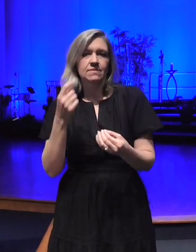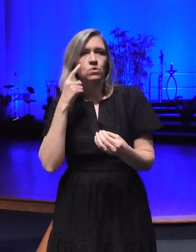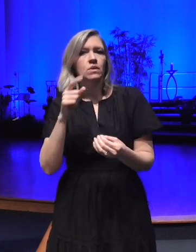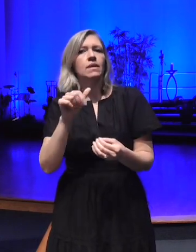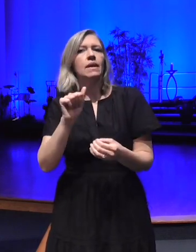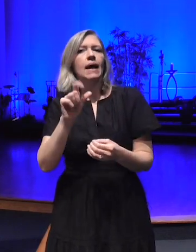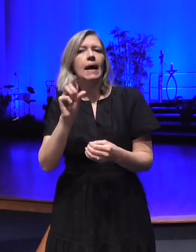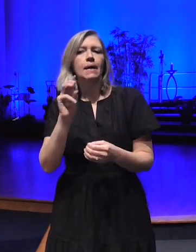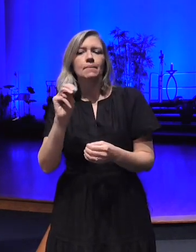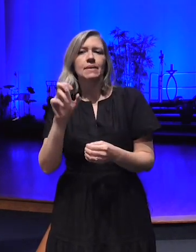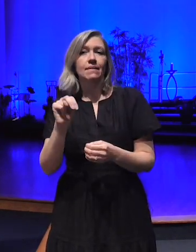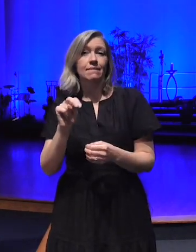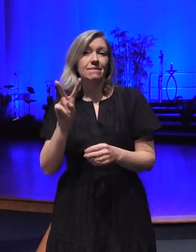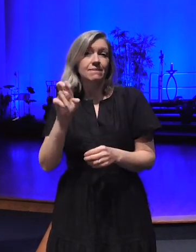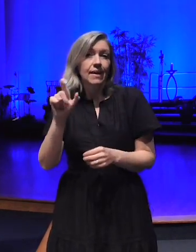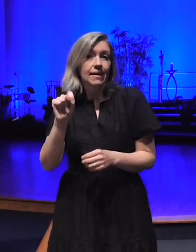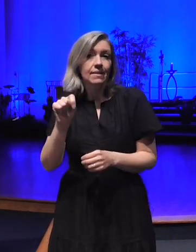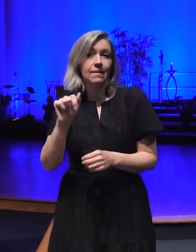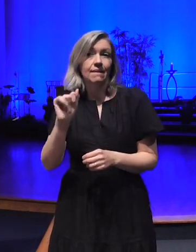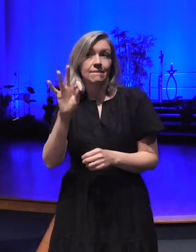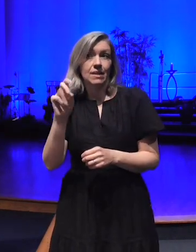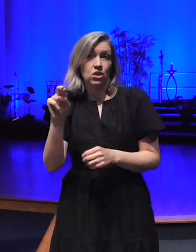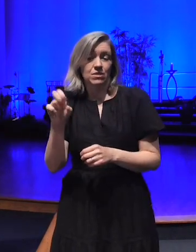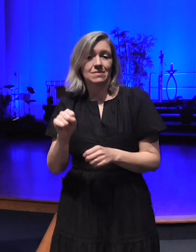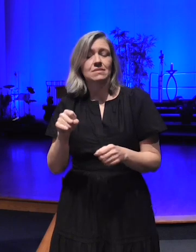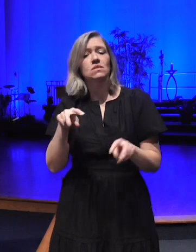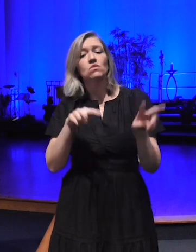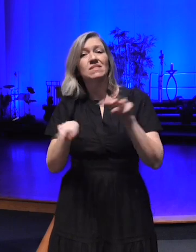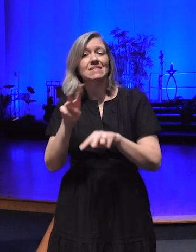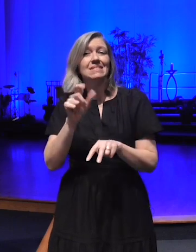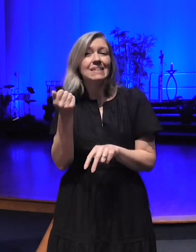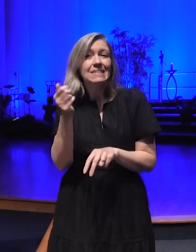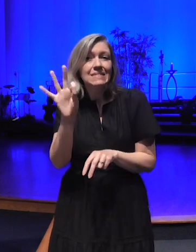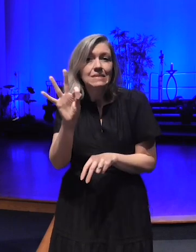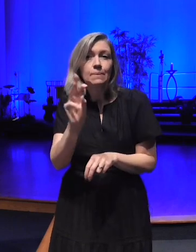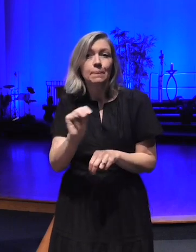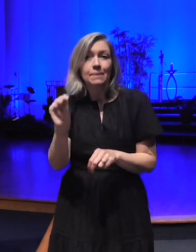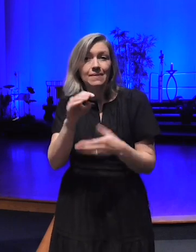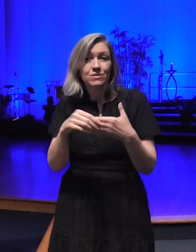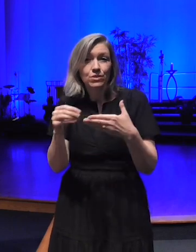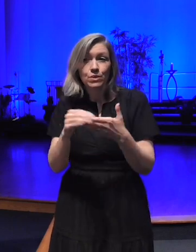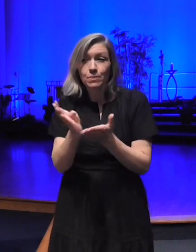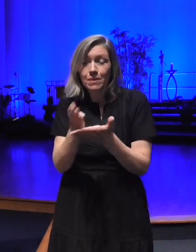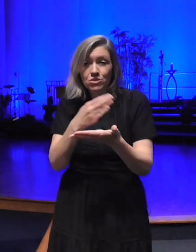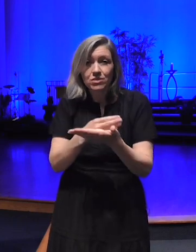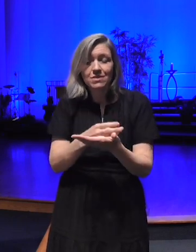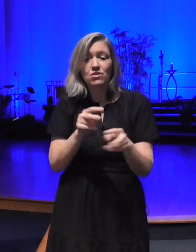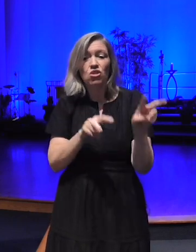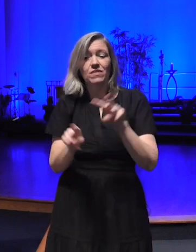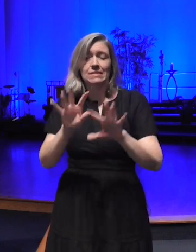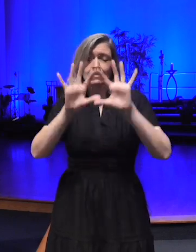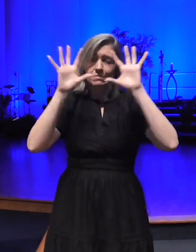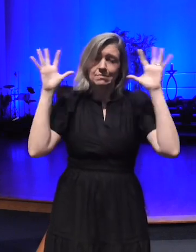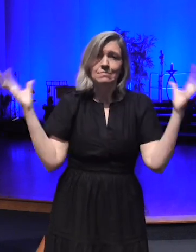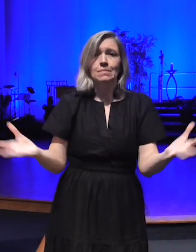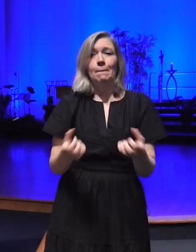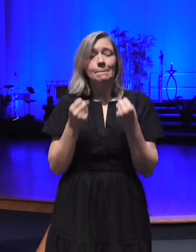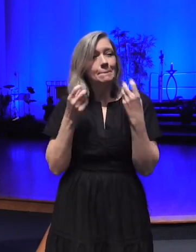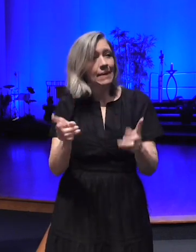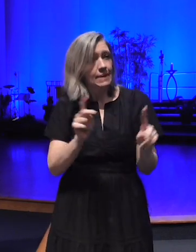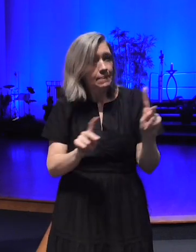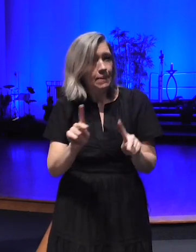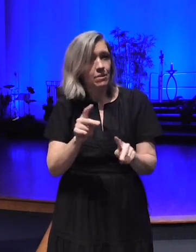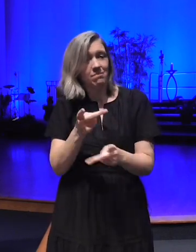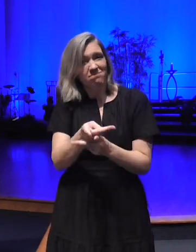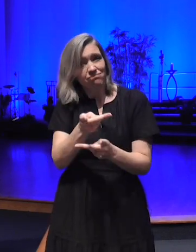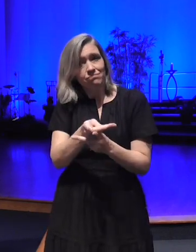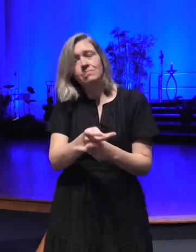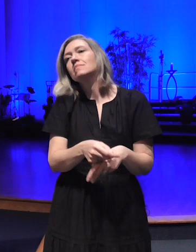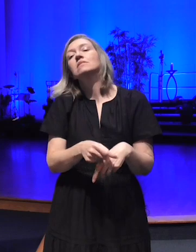presupuesto de 1,199 mil millones de dólares y más de 200,000 personas, y cuando su nombramiento llegó ante el Senado de los EE. UU.,